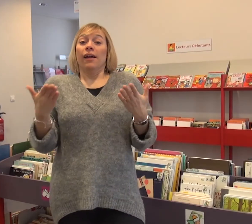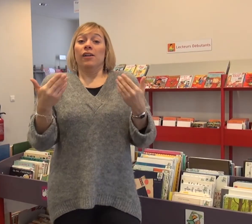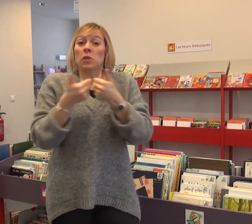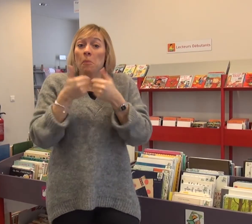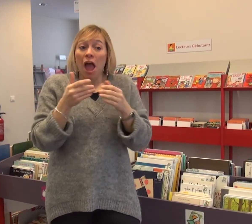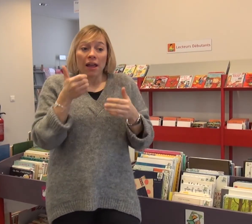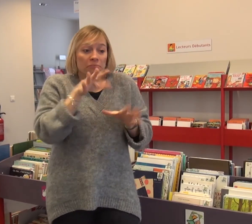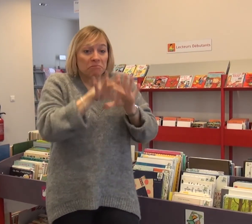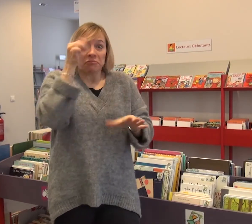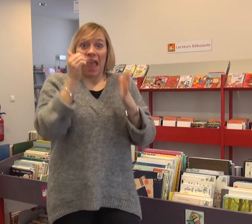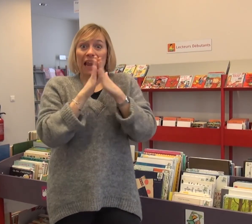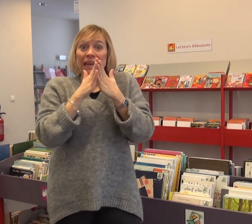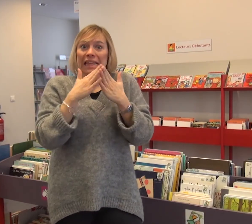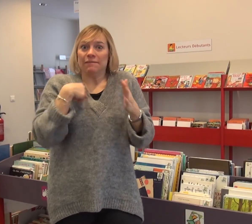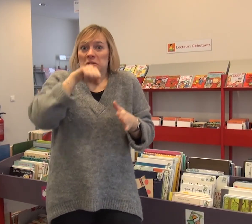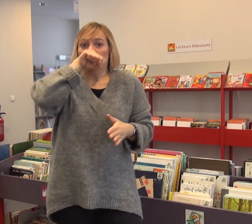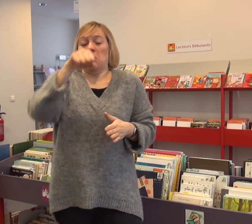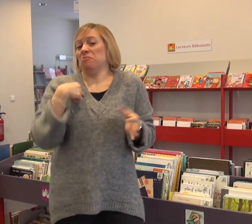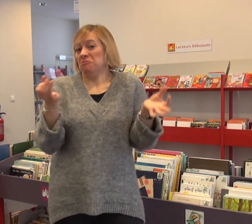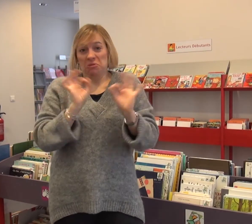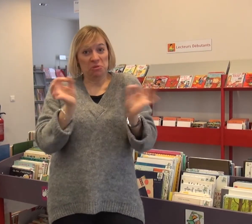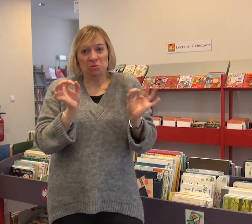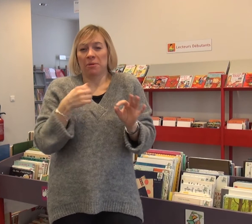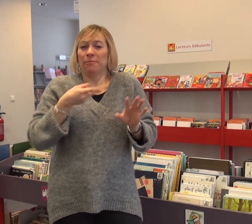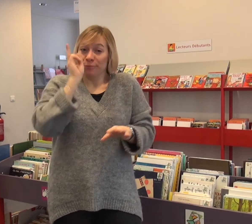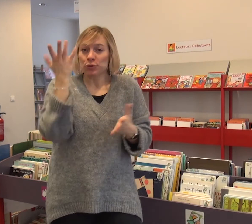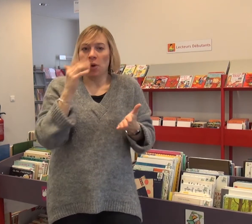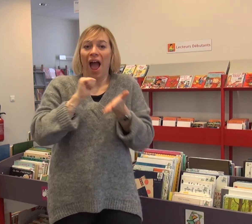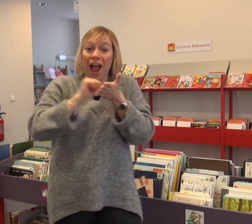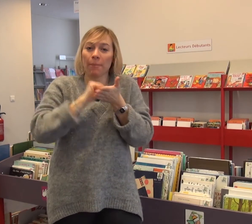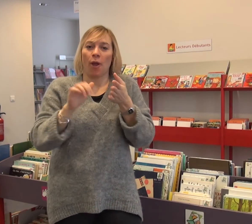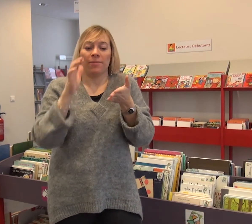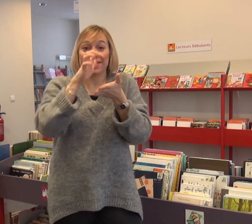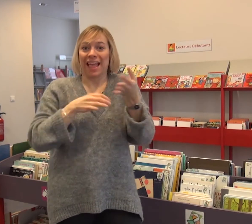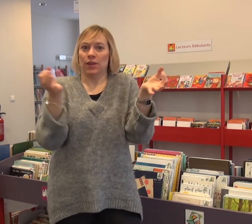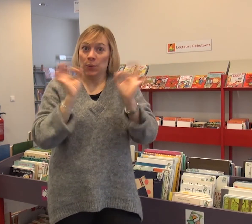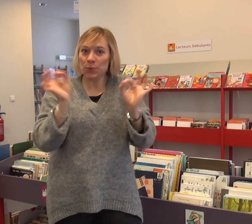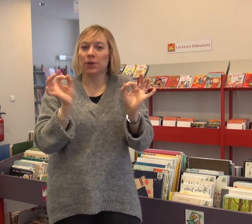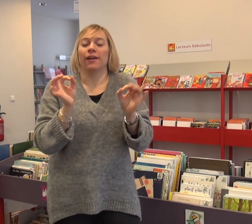On m’a demandé de choisir un livre que j’adore, mais il n’y en a pas. Ce que je préfère, c’est surtout les albums sans texte ;